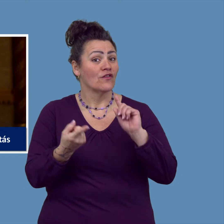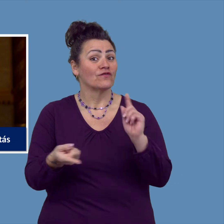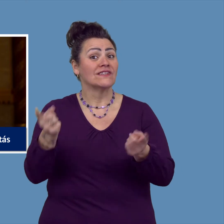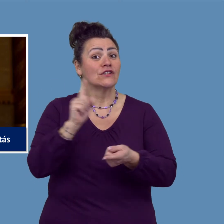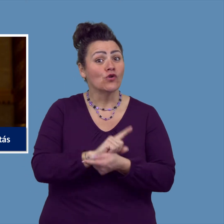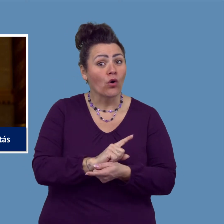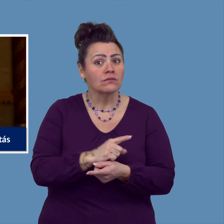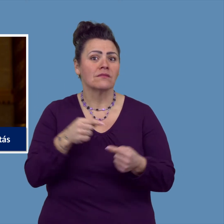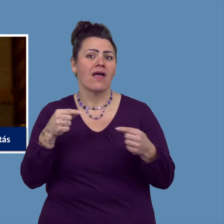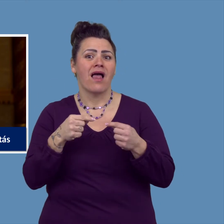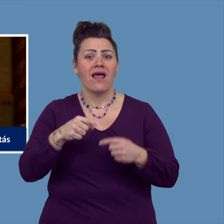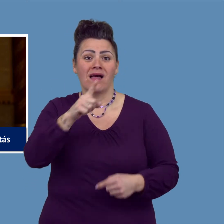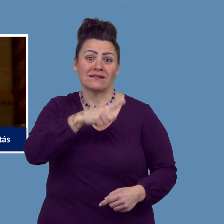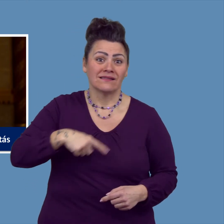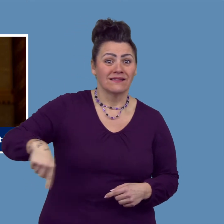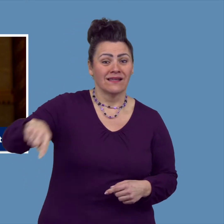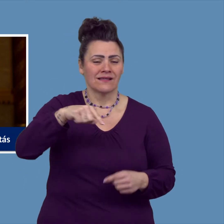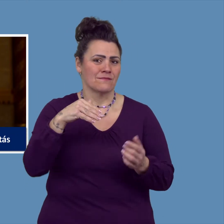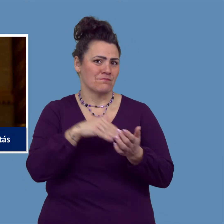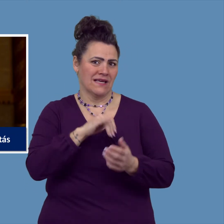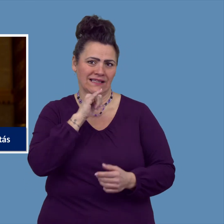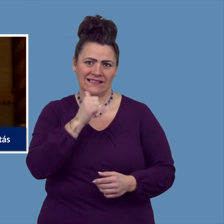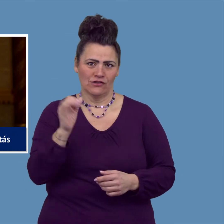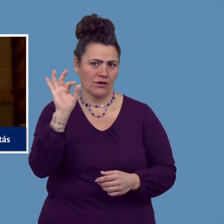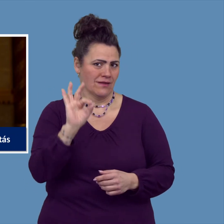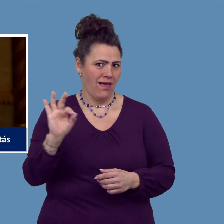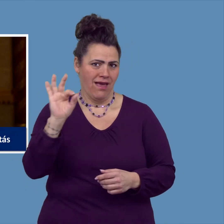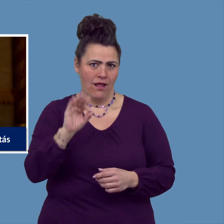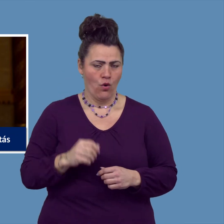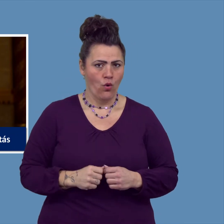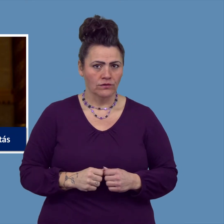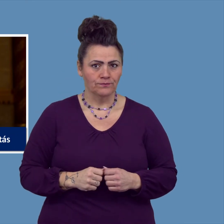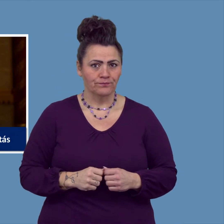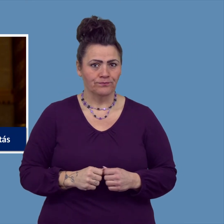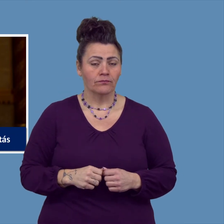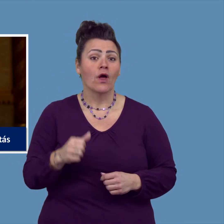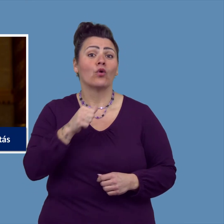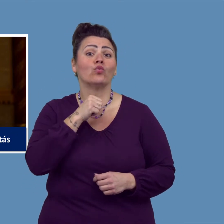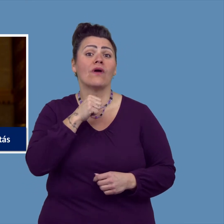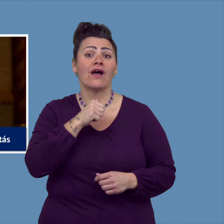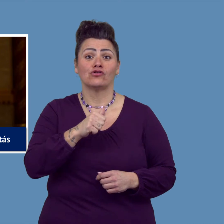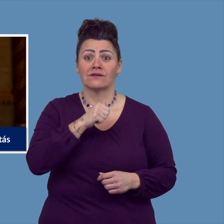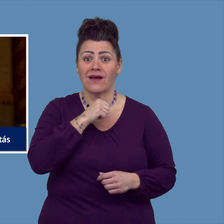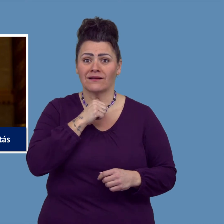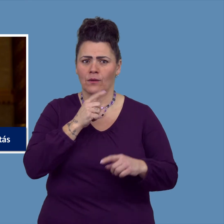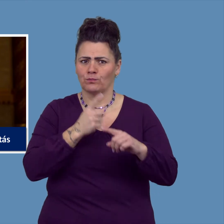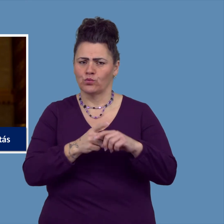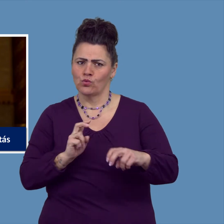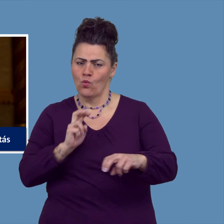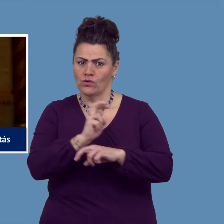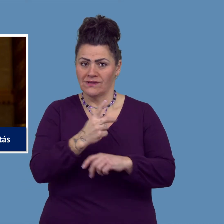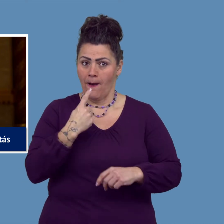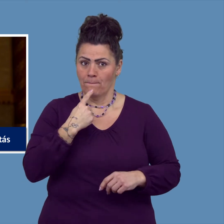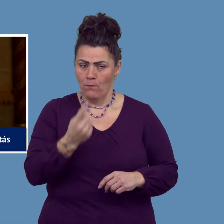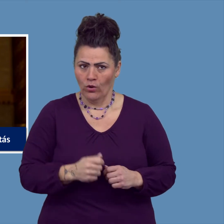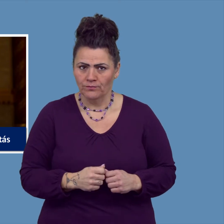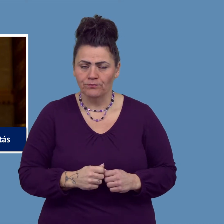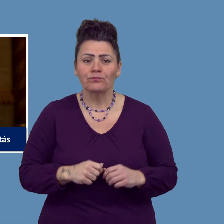míg az egyesült ellenzéknek még nincsen jelöltje. Gulyás Gergely arról is beszélt,